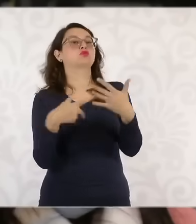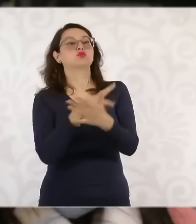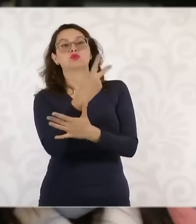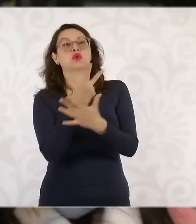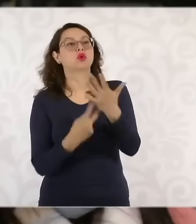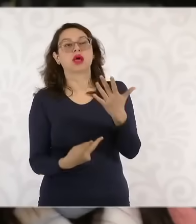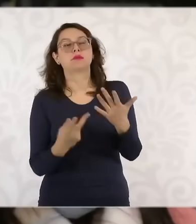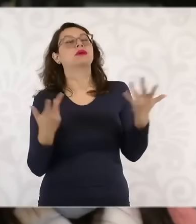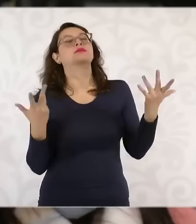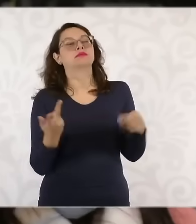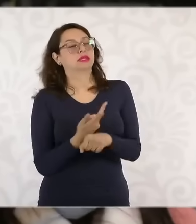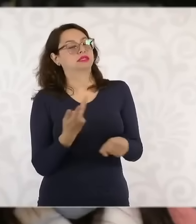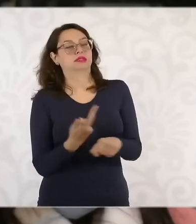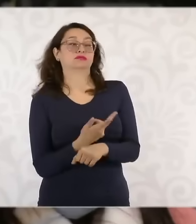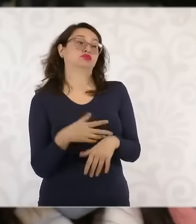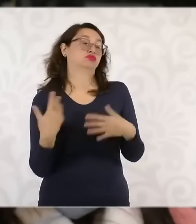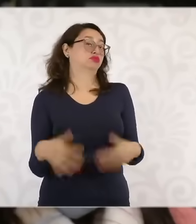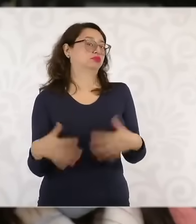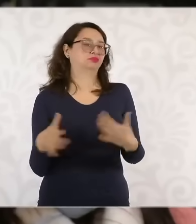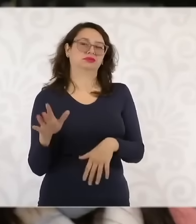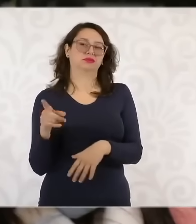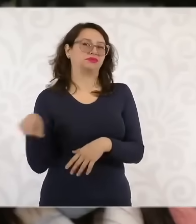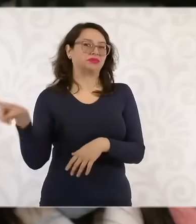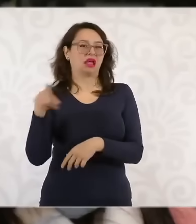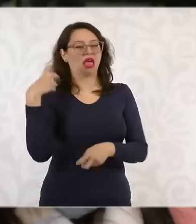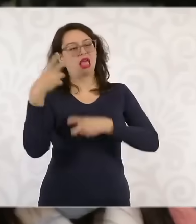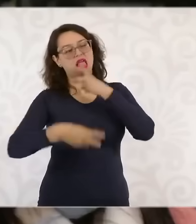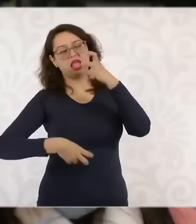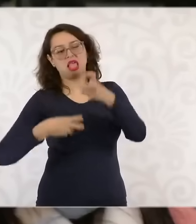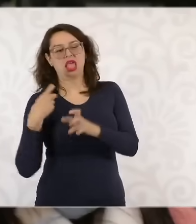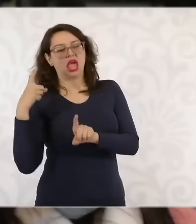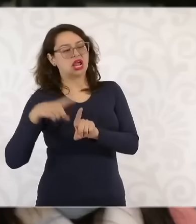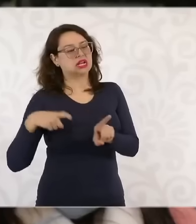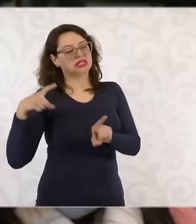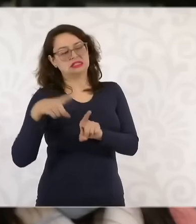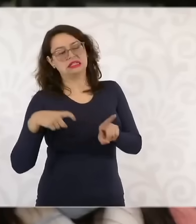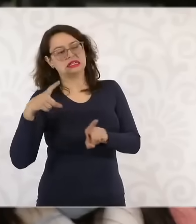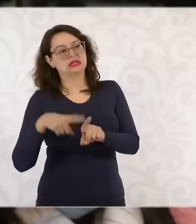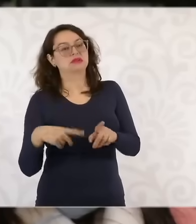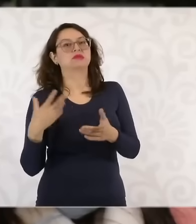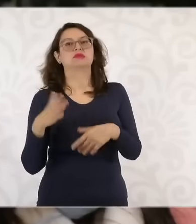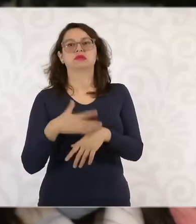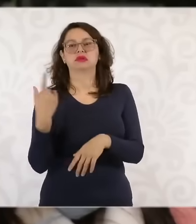criticado porque todos de alguna manera entienden pues la policía, la fiscalía, pero la atención a